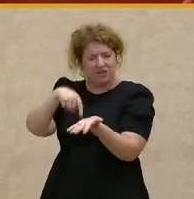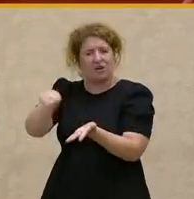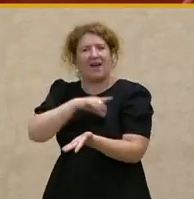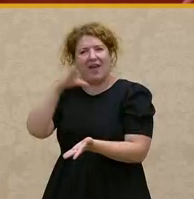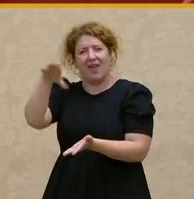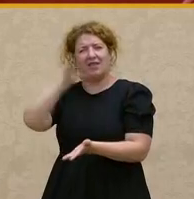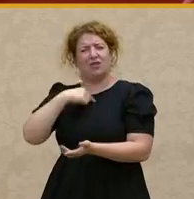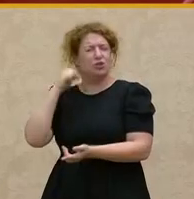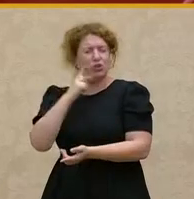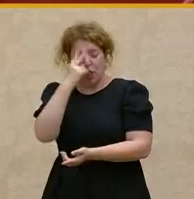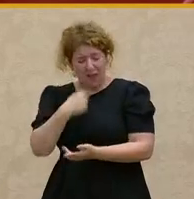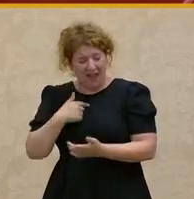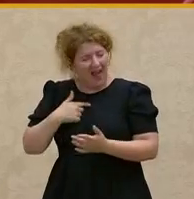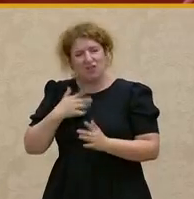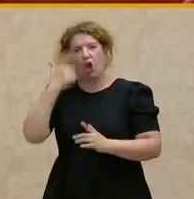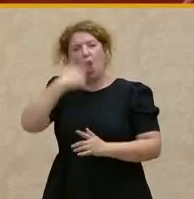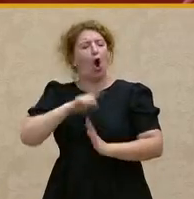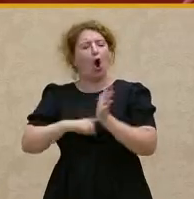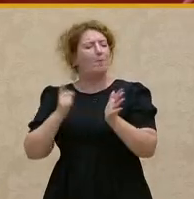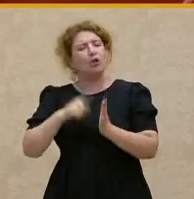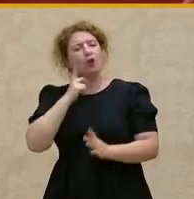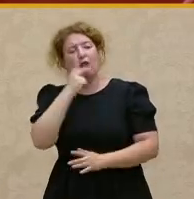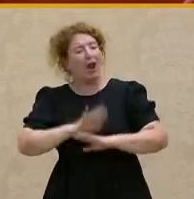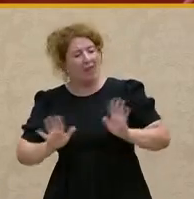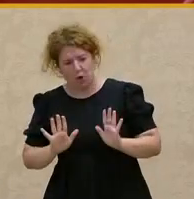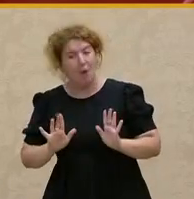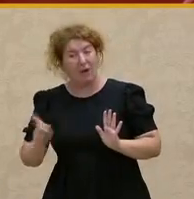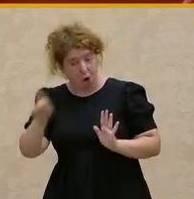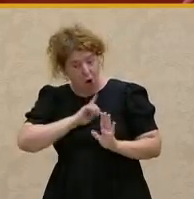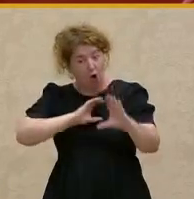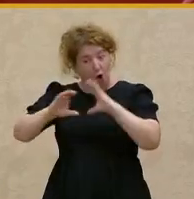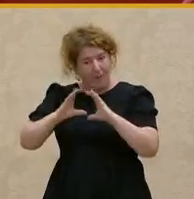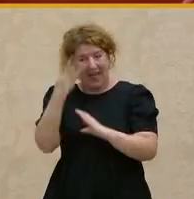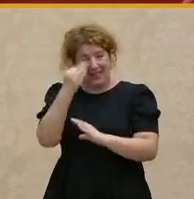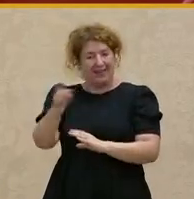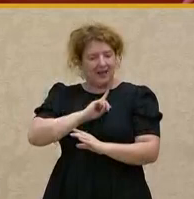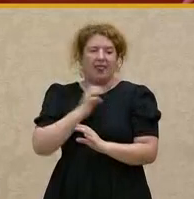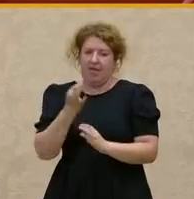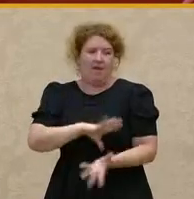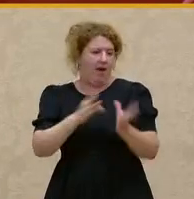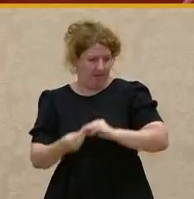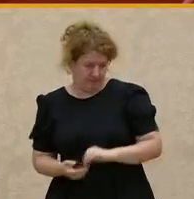no me define. Pero sí moldea cómo necesito ser tratado y comprendido. Me aferro a la esperanza